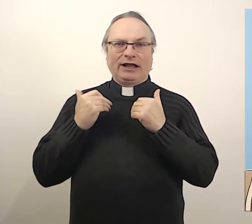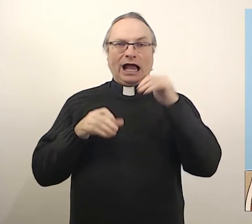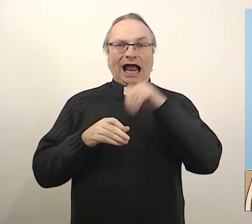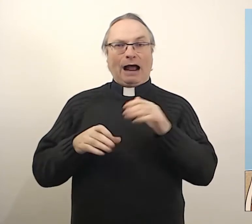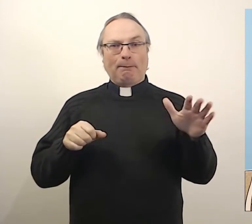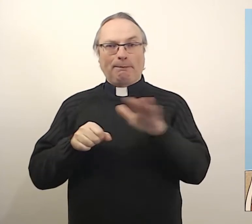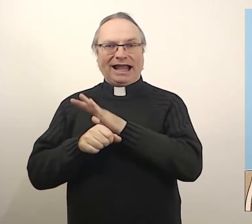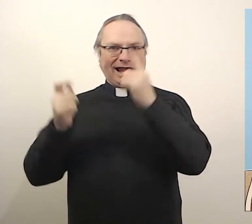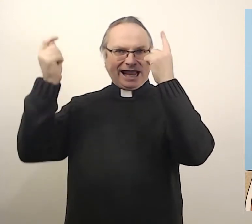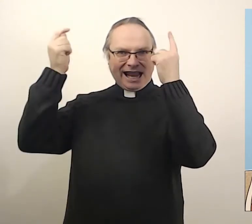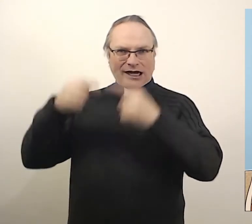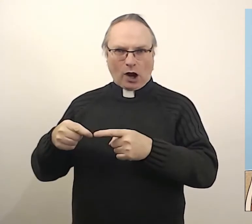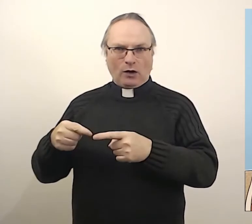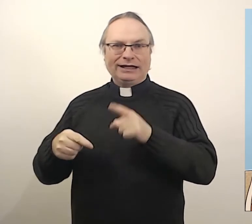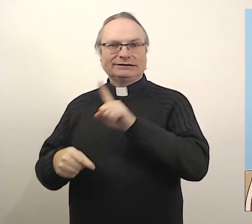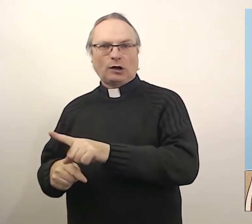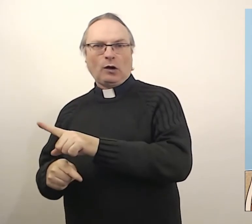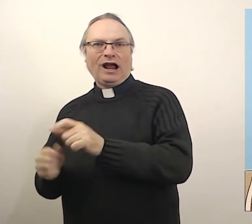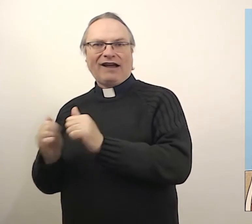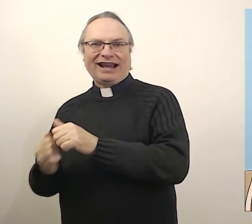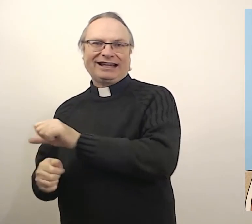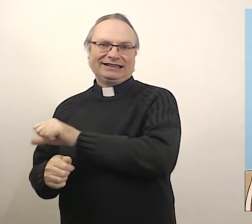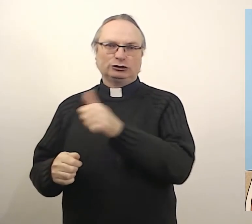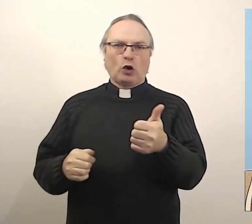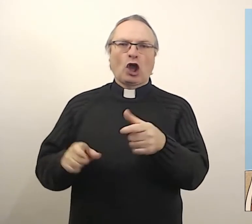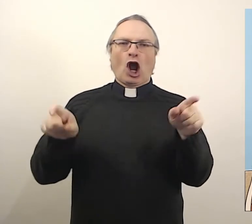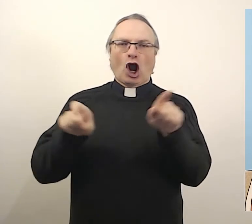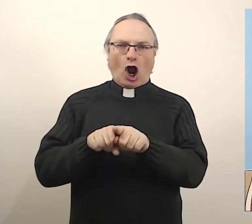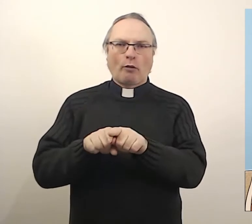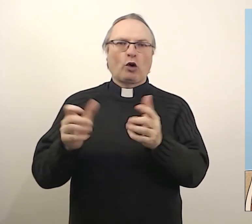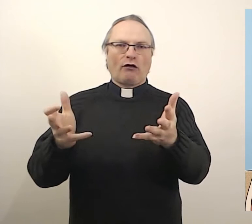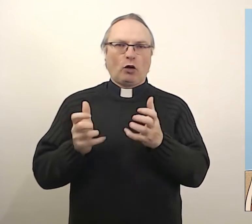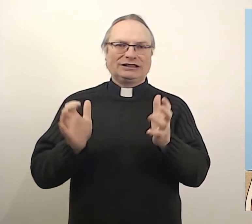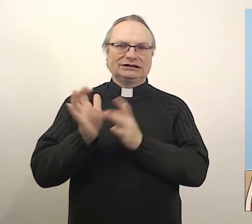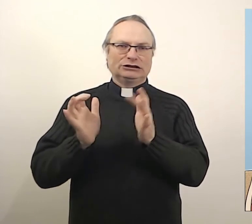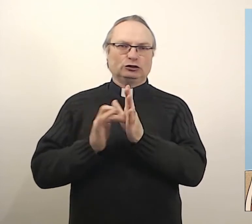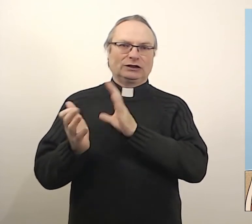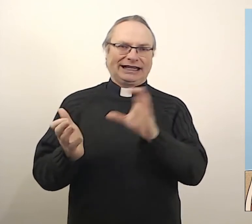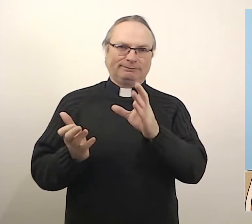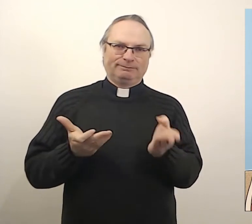en plein accord les uns avec les autres comme le veut Jésus-Christ,